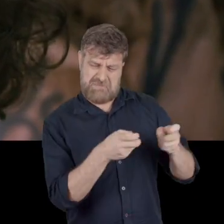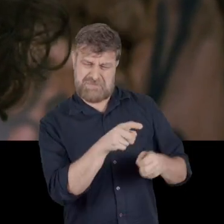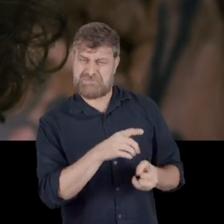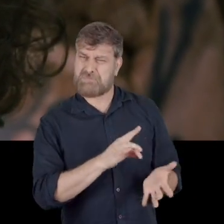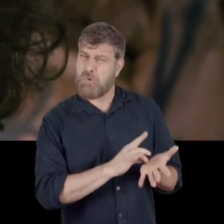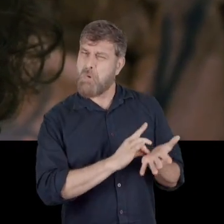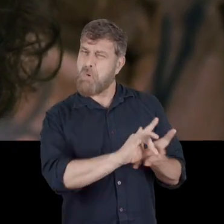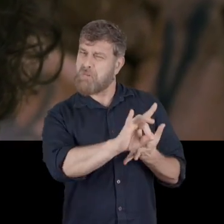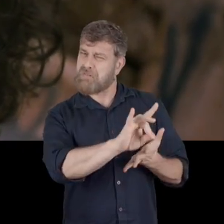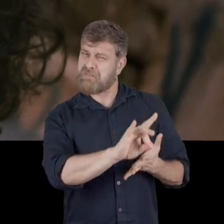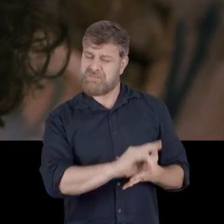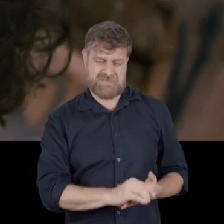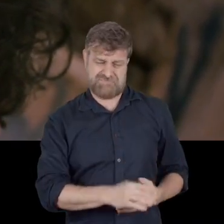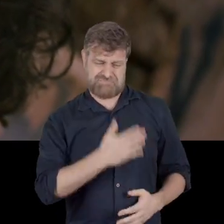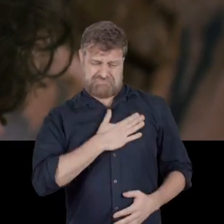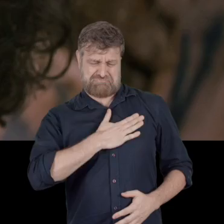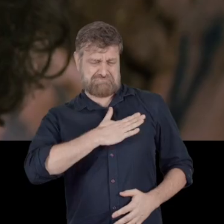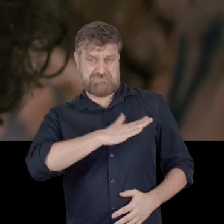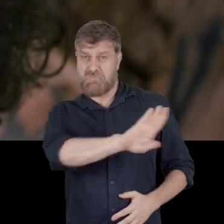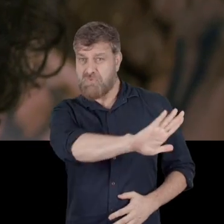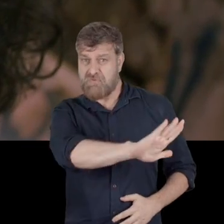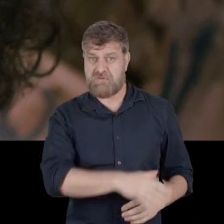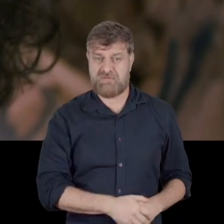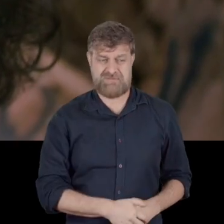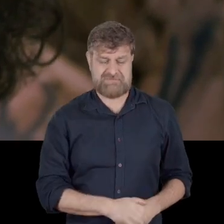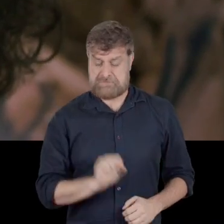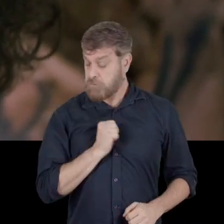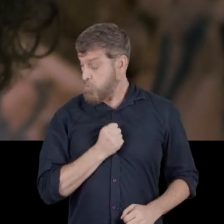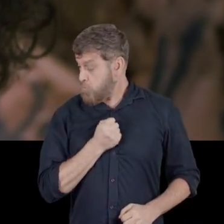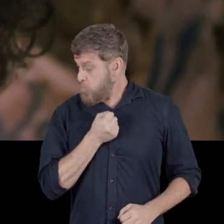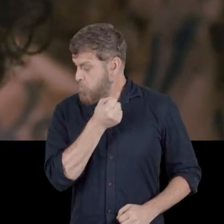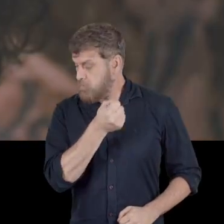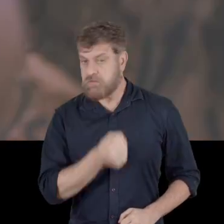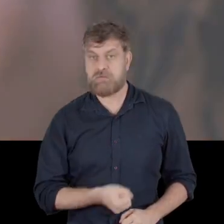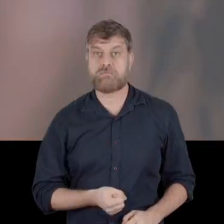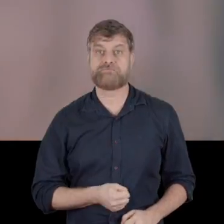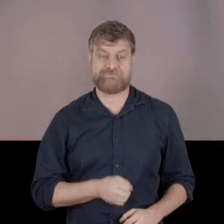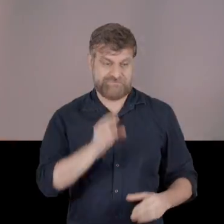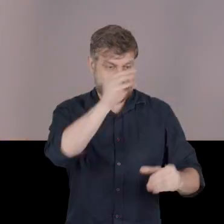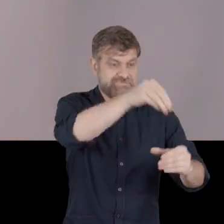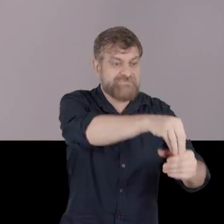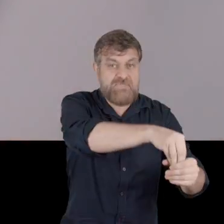E que aquilo que eu rechaço como não sendo meu e que eu odeio